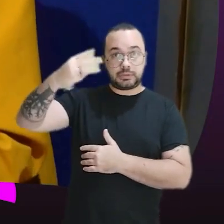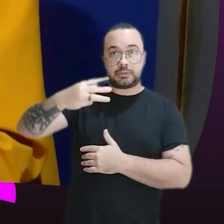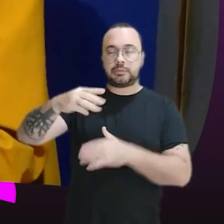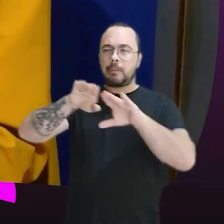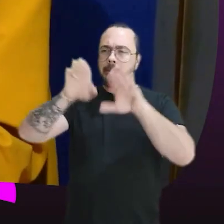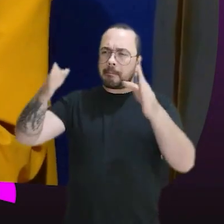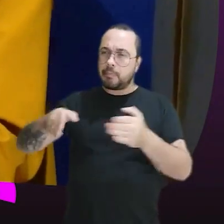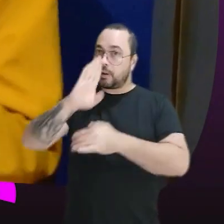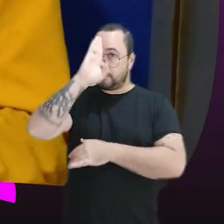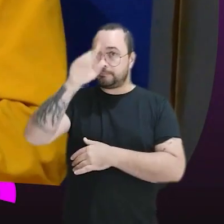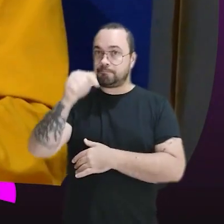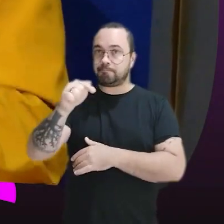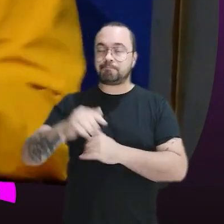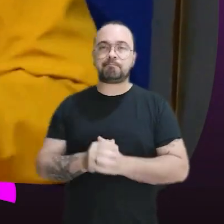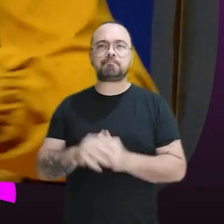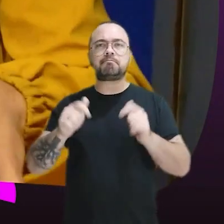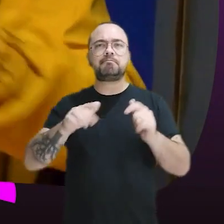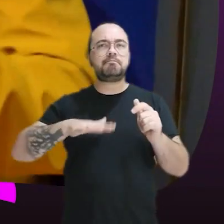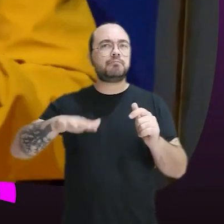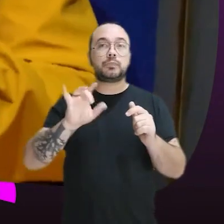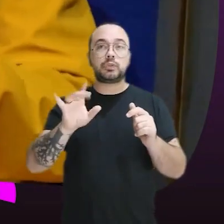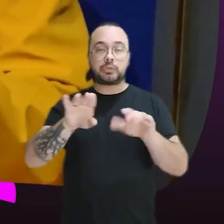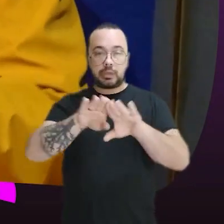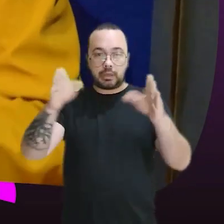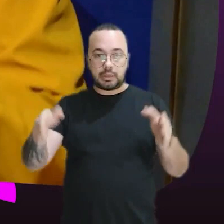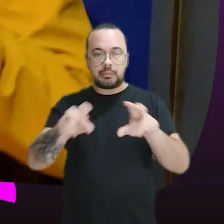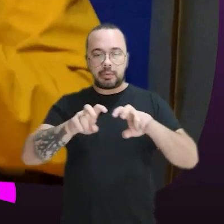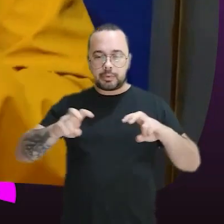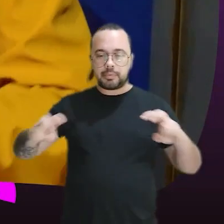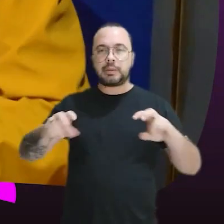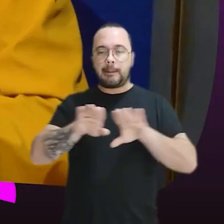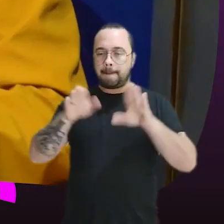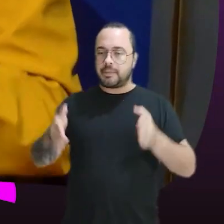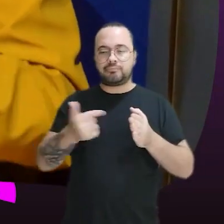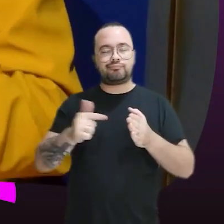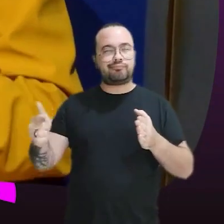É interessante que, assim, aqui são só cadeiras e o palco, então, não tem mesa, não tem.... as pessoas consomem,